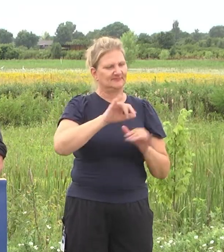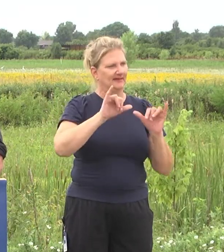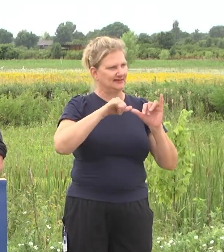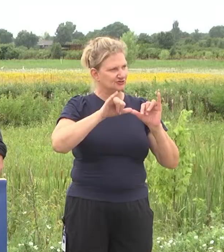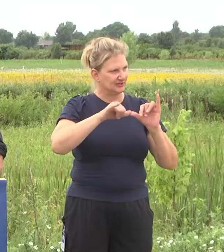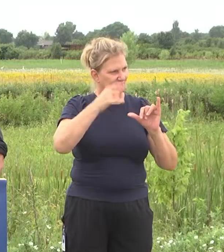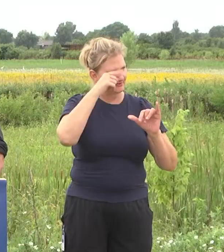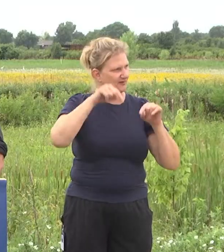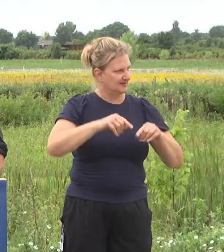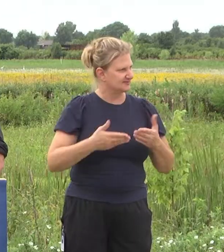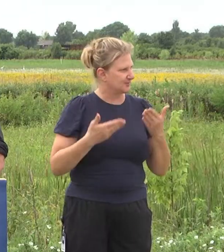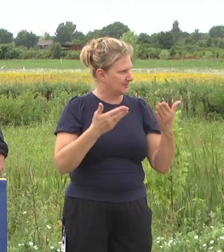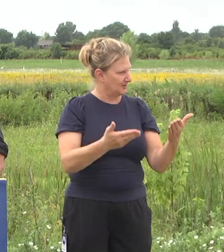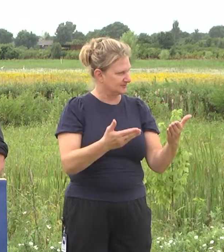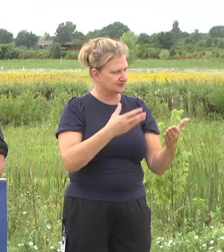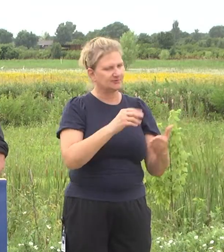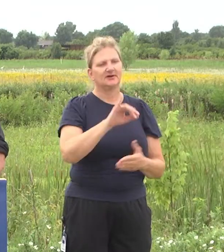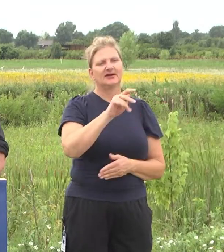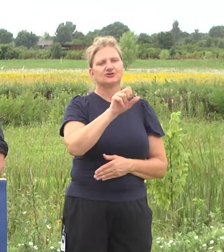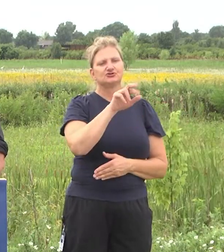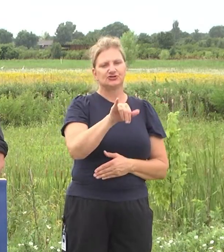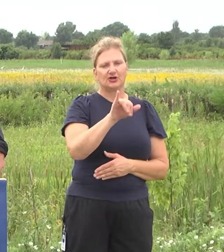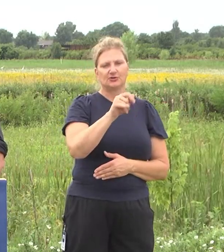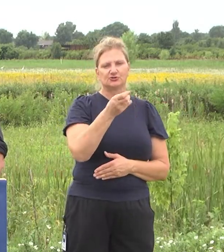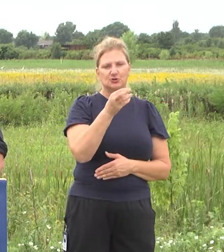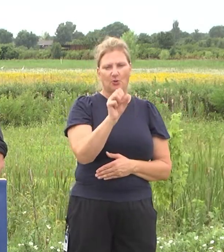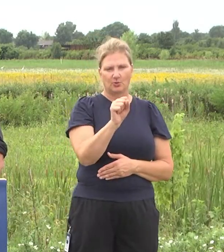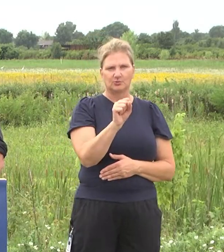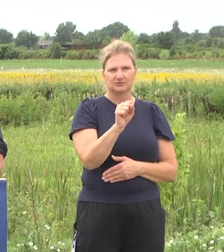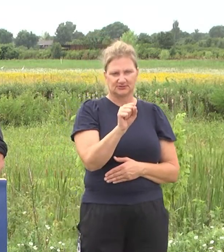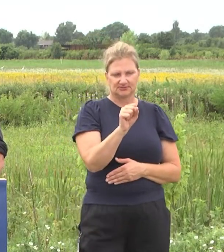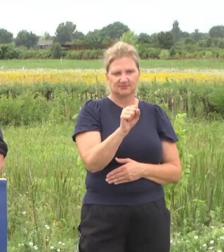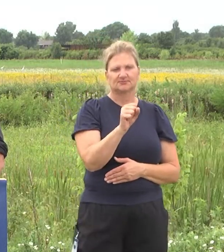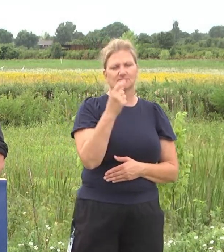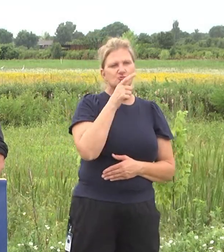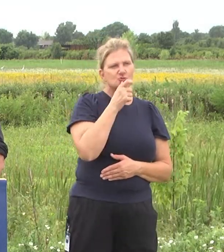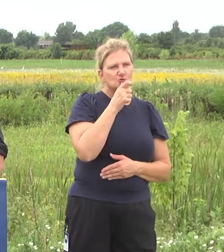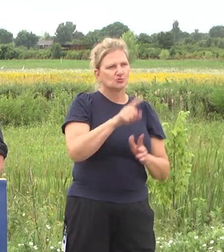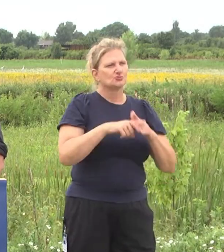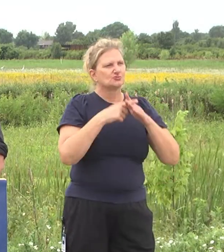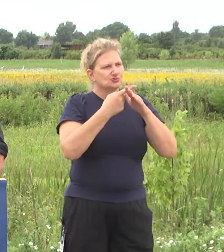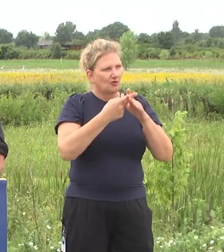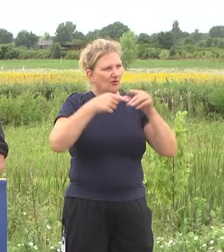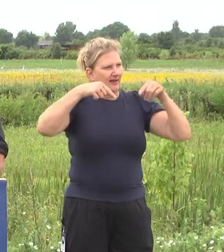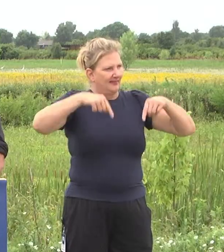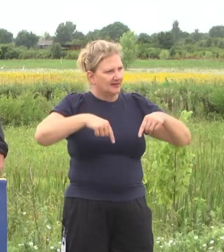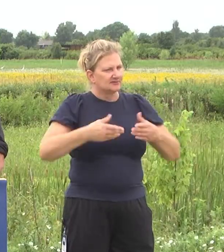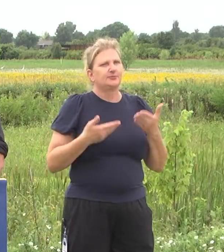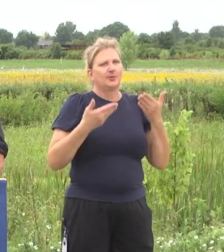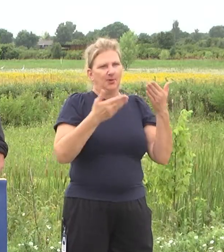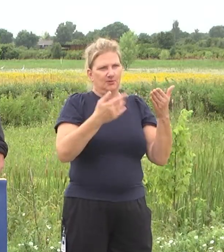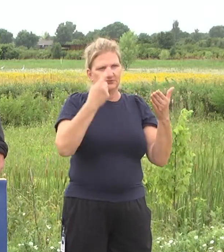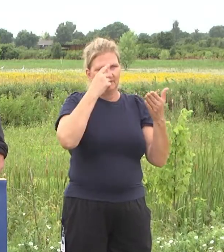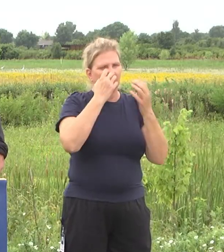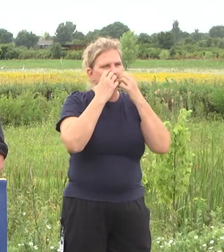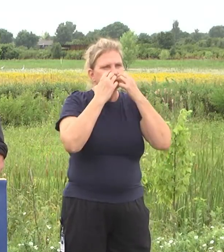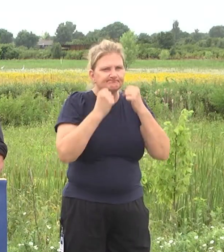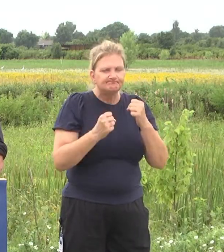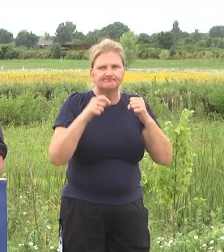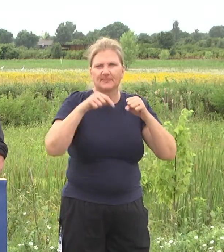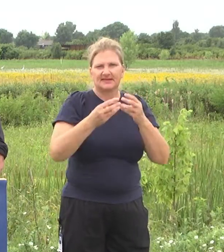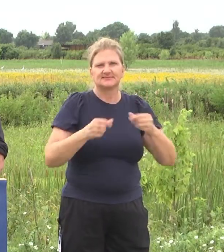Jones y Slawson, quienes lideraron la donación de gran parte de este terreno y coordinaron